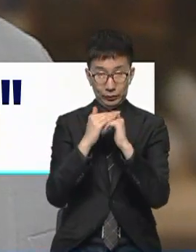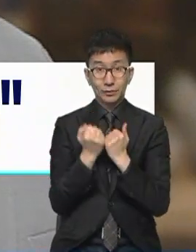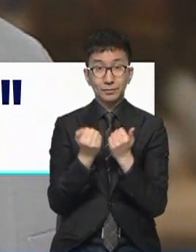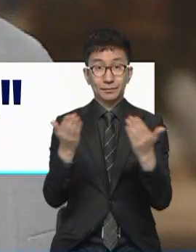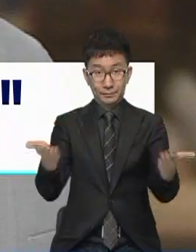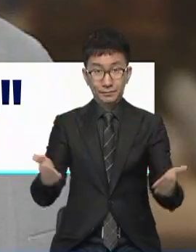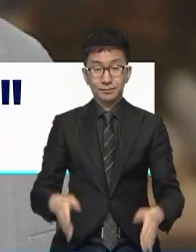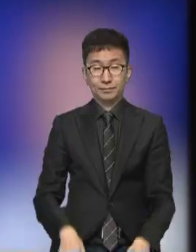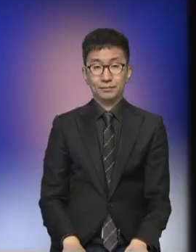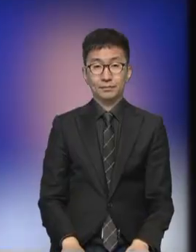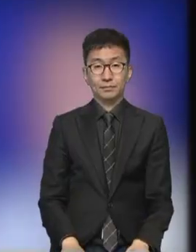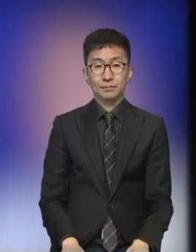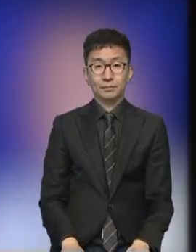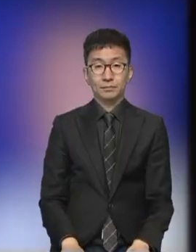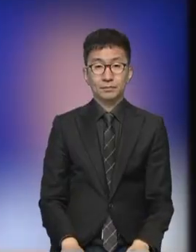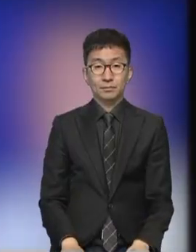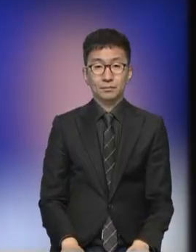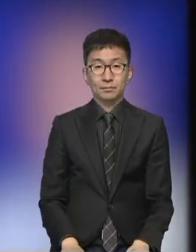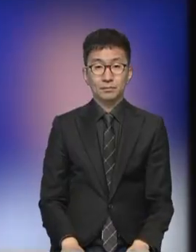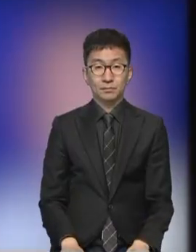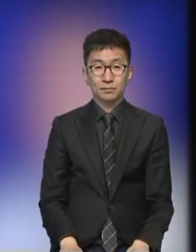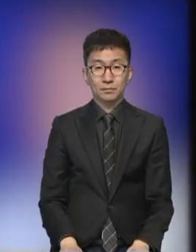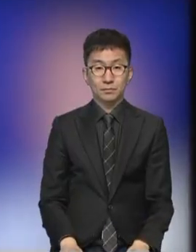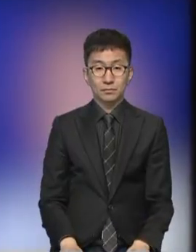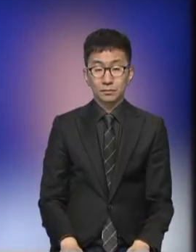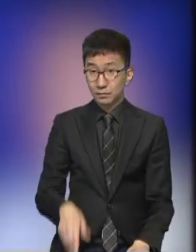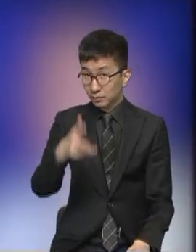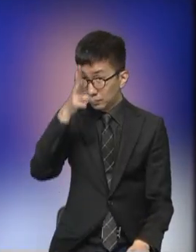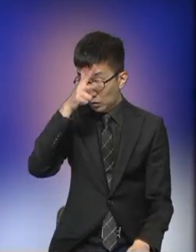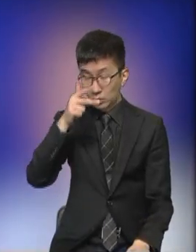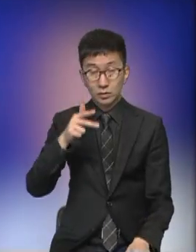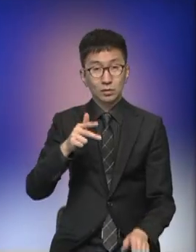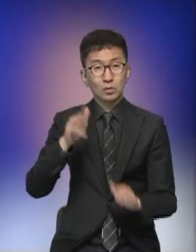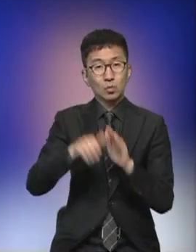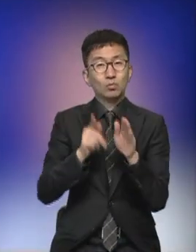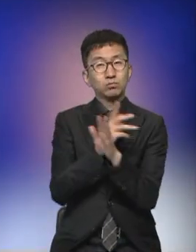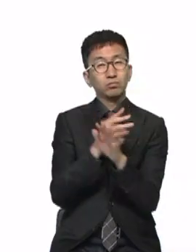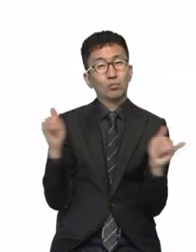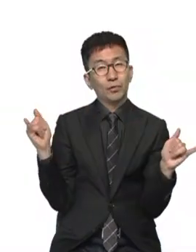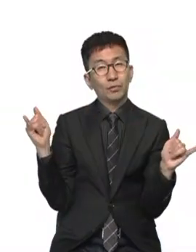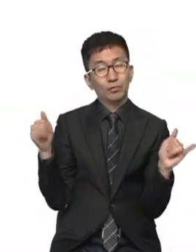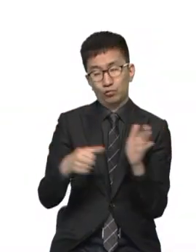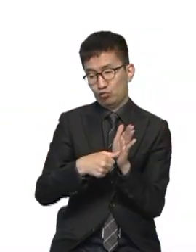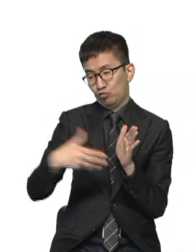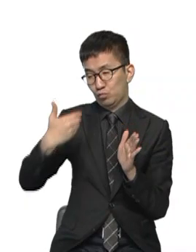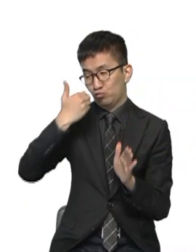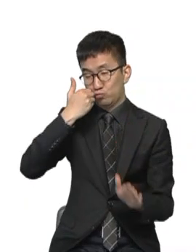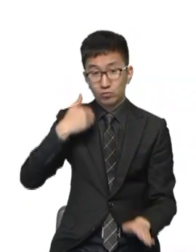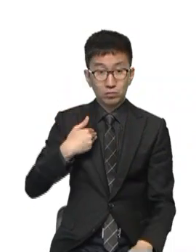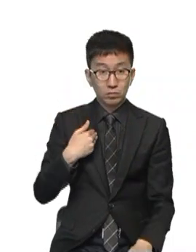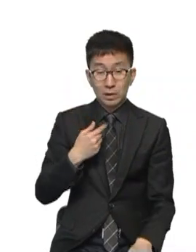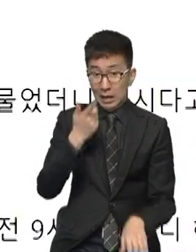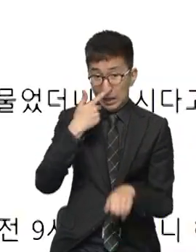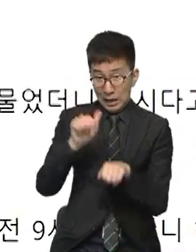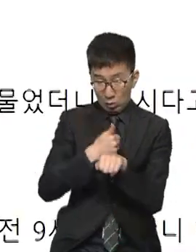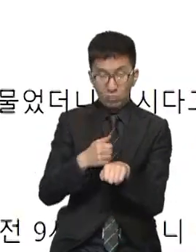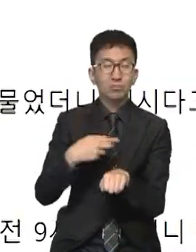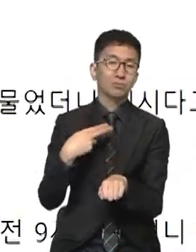보도에 손기준 기자입니다. (기자) 경찰 공무원 준비생 사이에서 유명한 학원 강사이자 변호사인 A 씨가